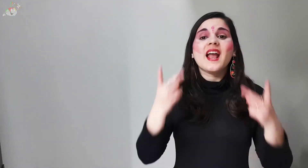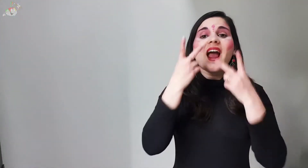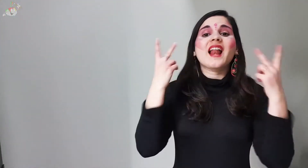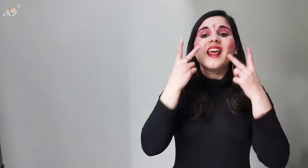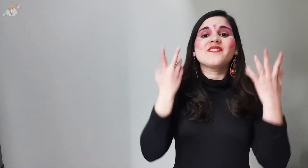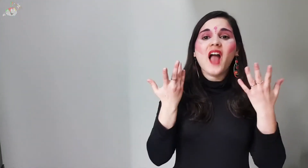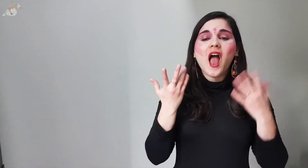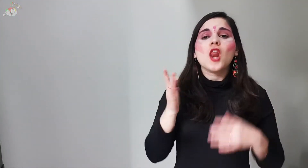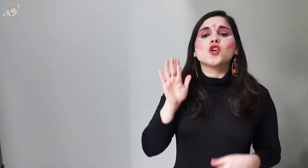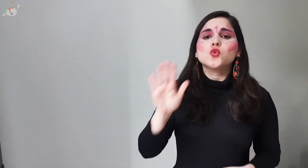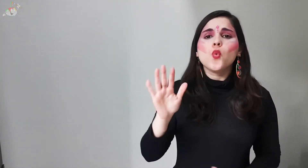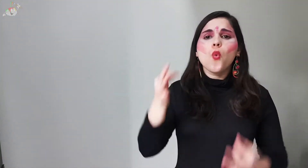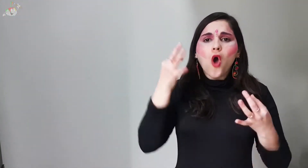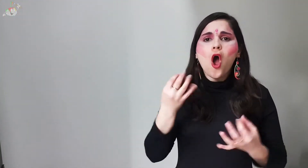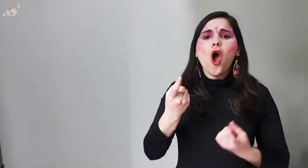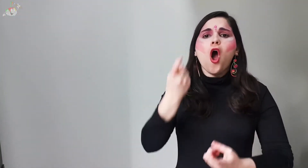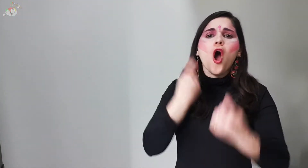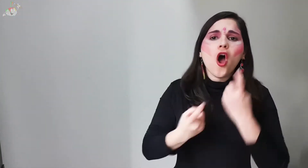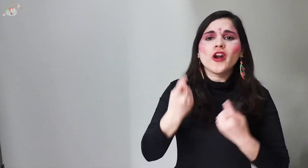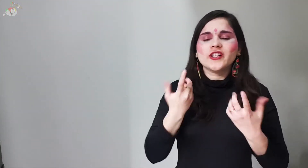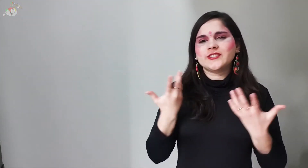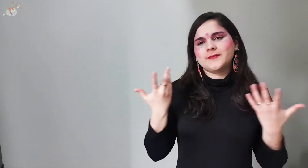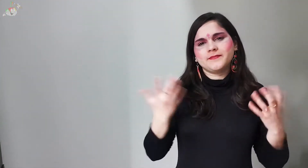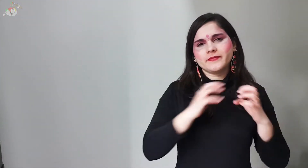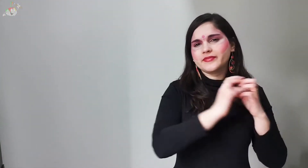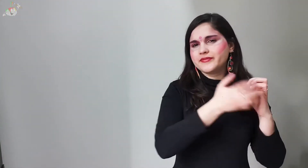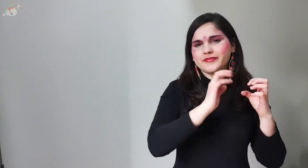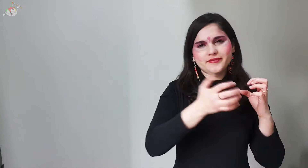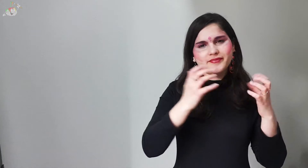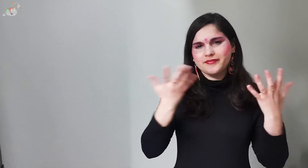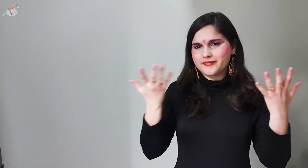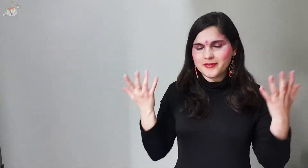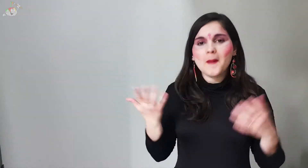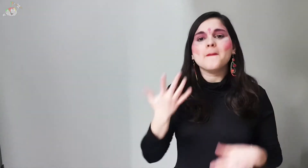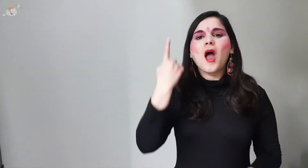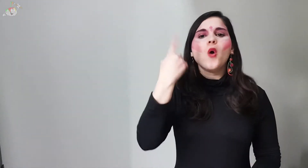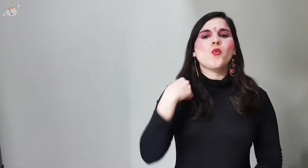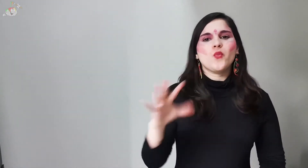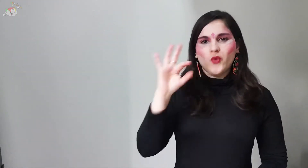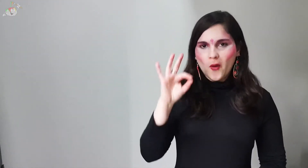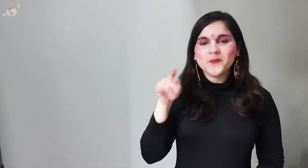Le origini del Carnevale sono varie, ma ne scegliamo una.